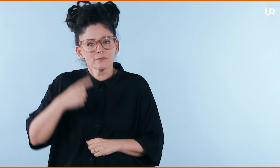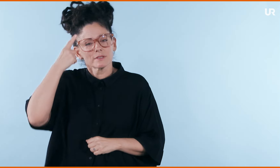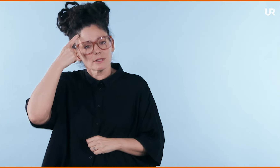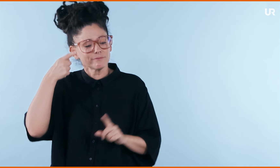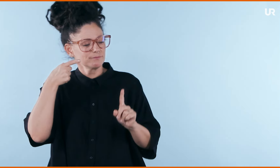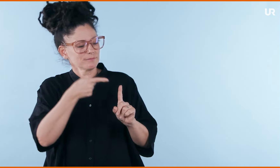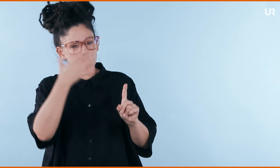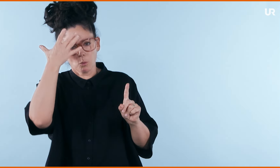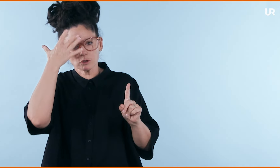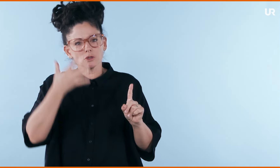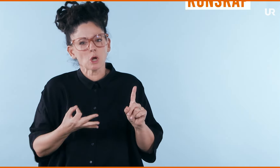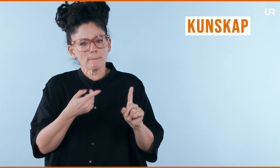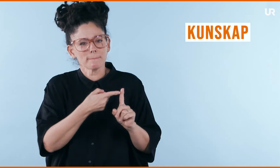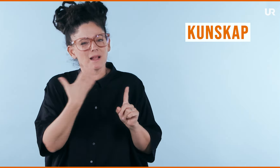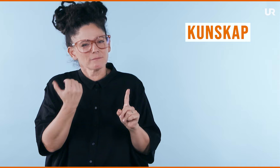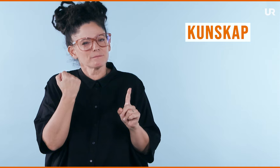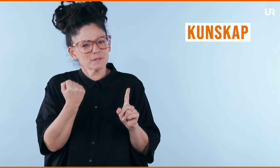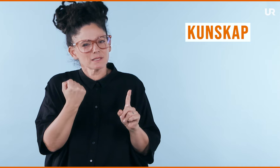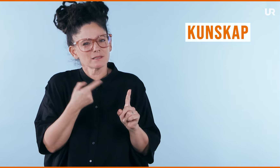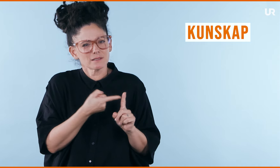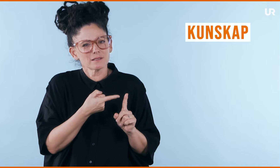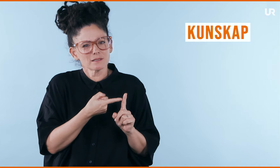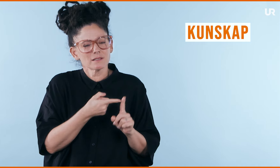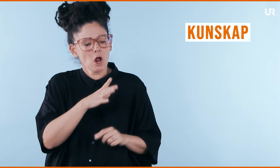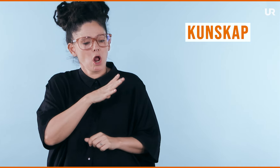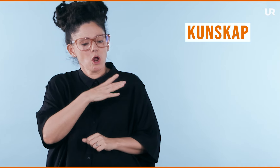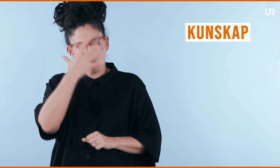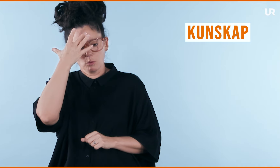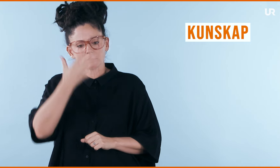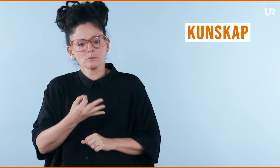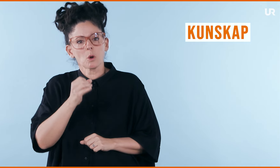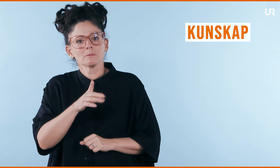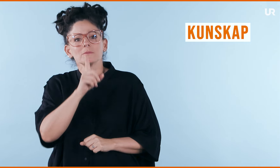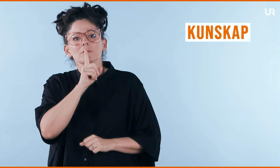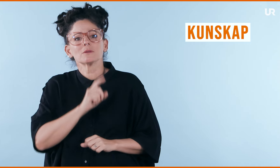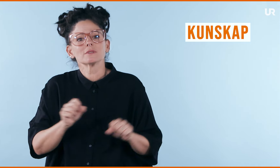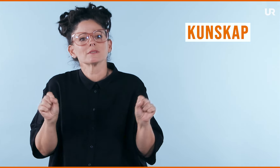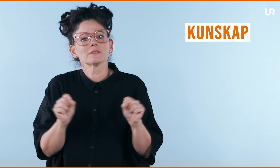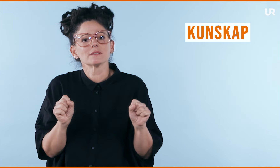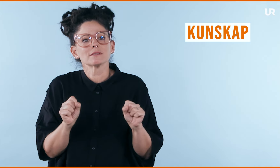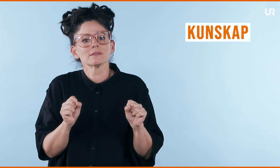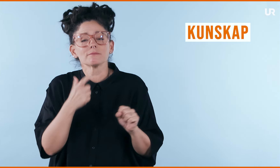Tänk att det är viktigt med kunskap. Att ha kunskap om minoritetsstress är så viktigt.